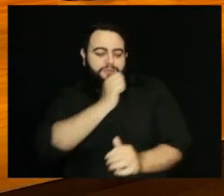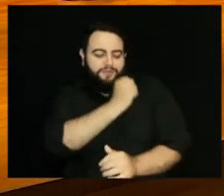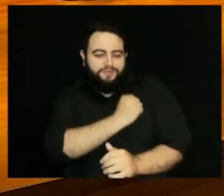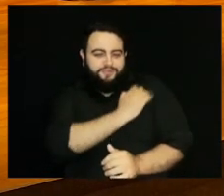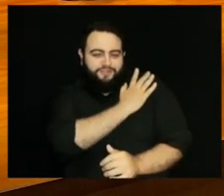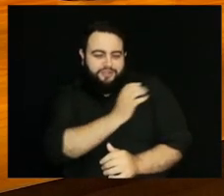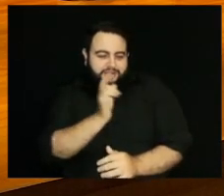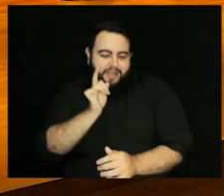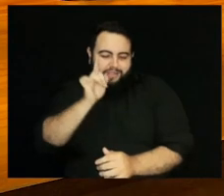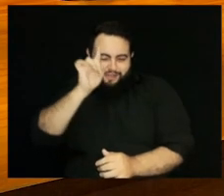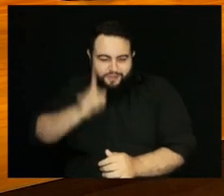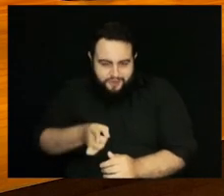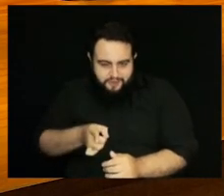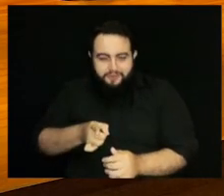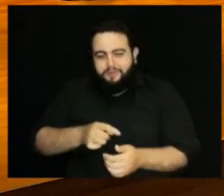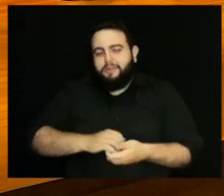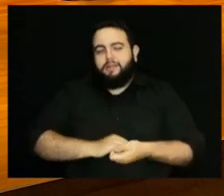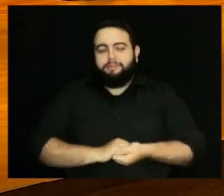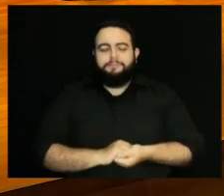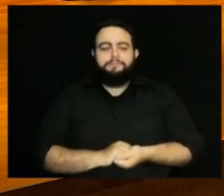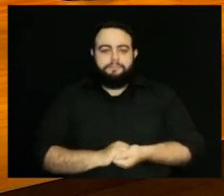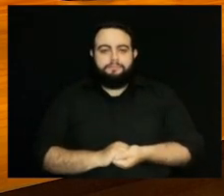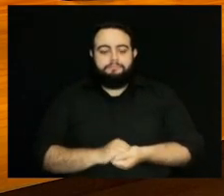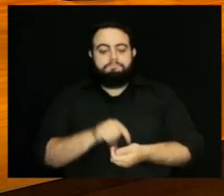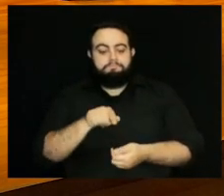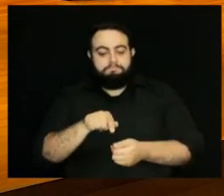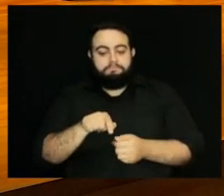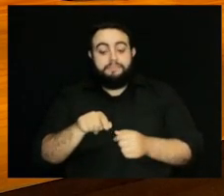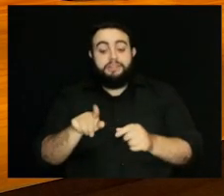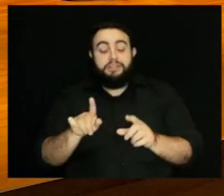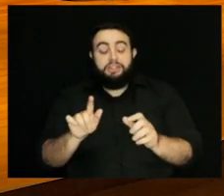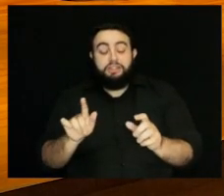show, como por exemplo um tal de Nelson Coelho de Castro, e artistas consagrados, como por exemplo